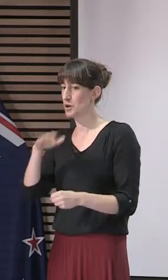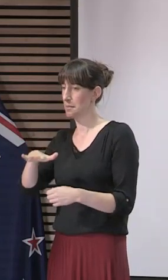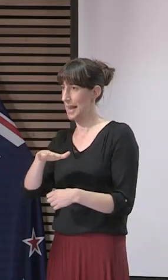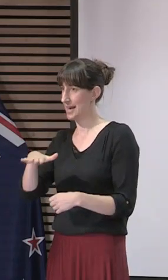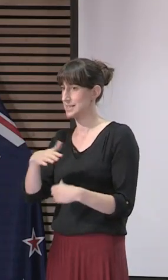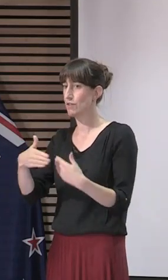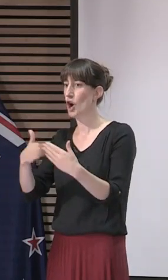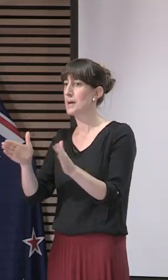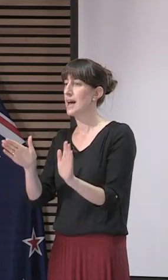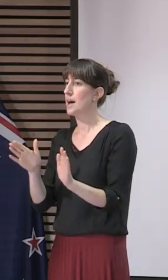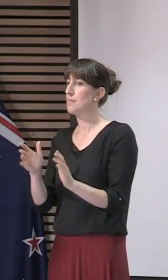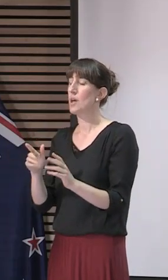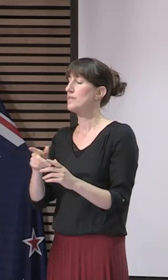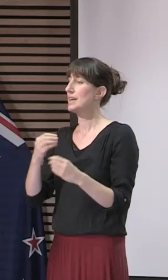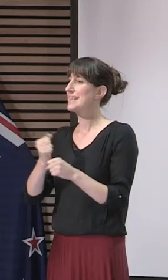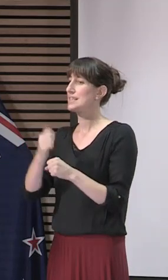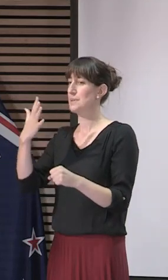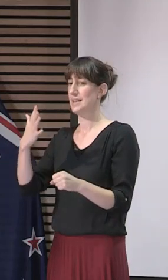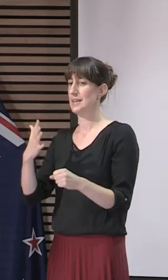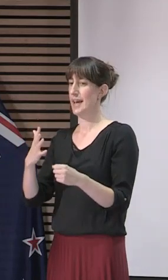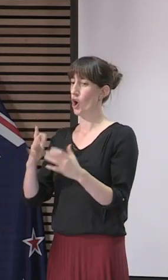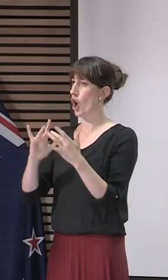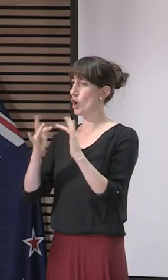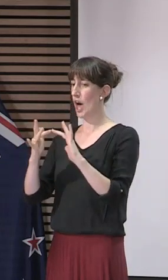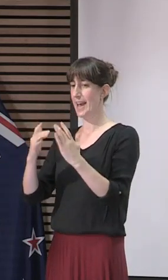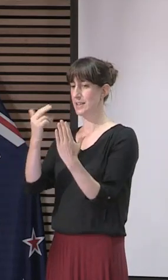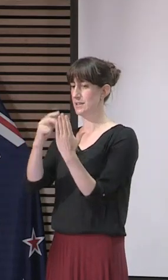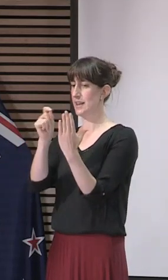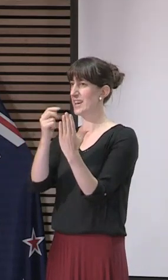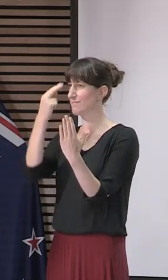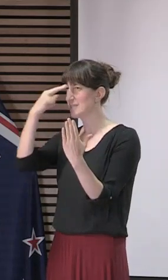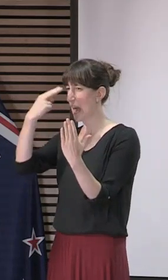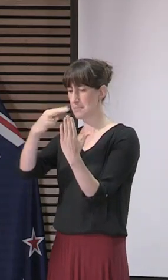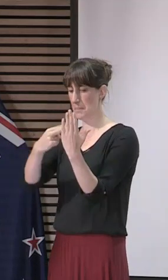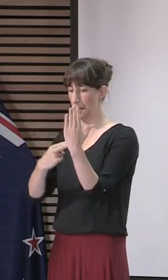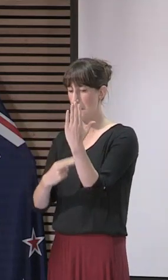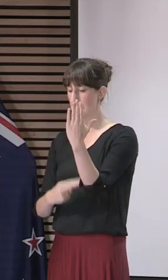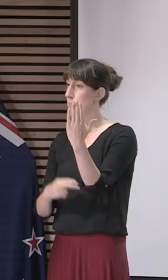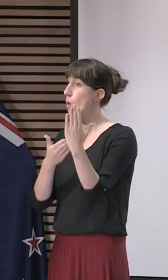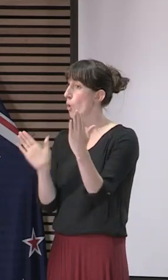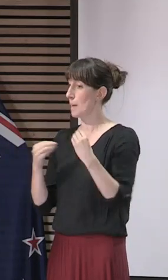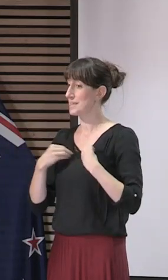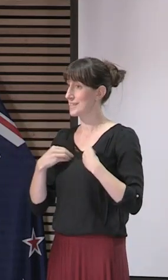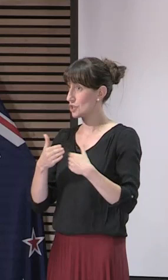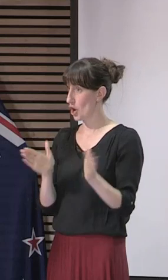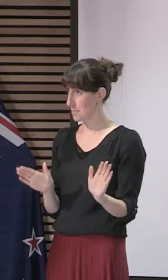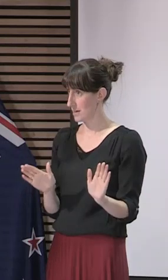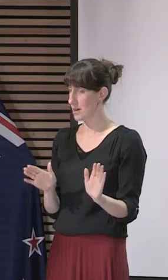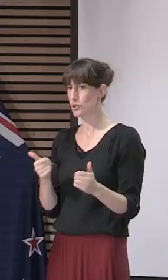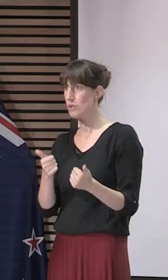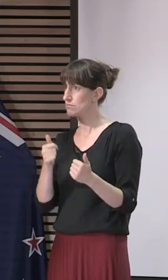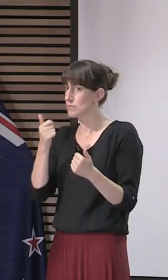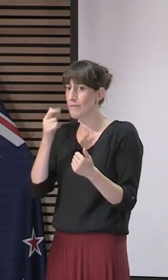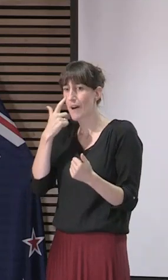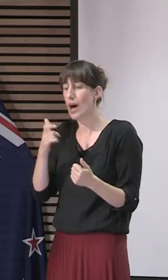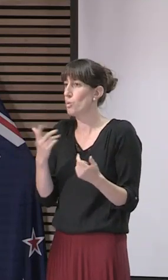whakanui i nga tauira takirua